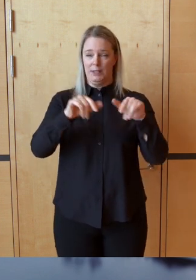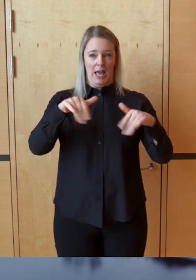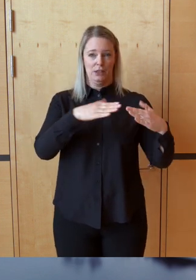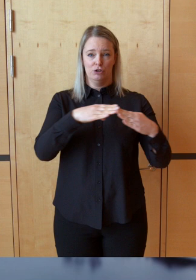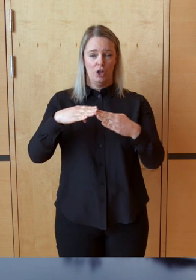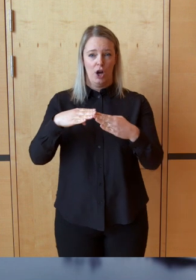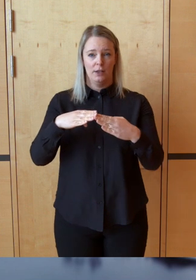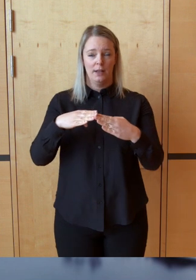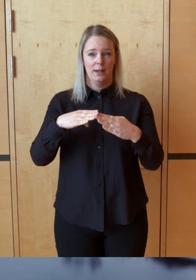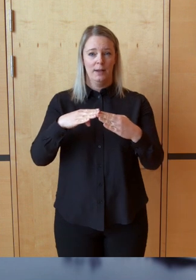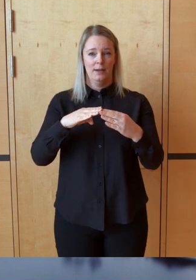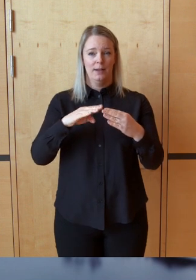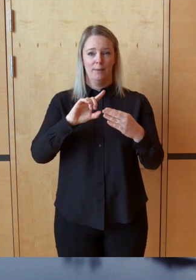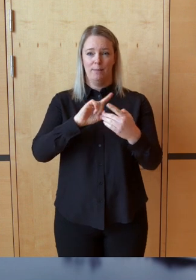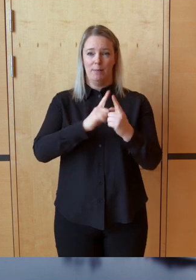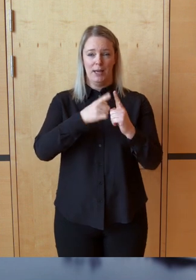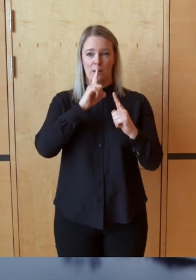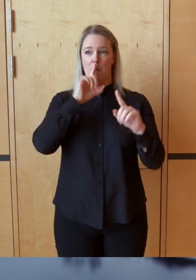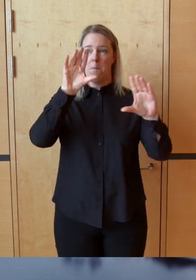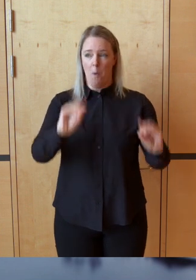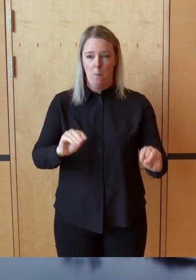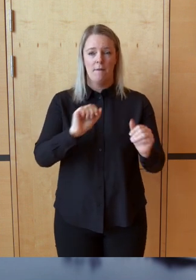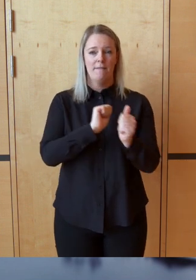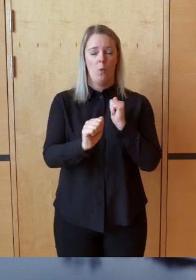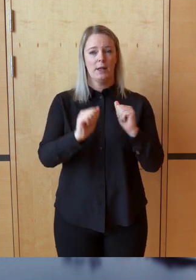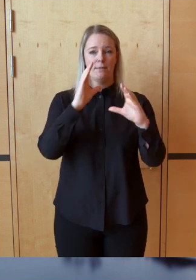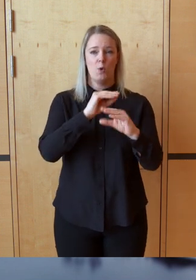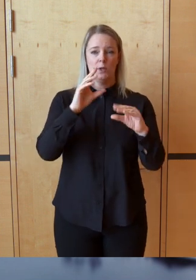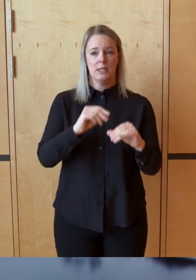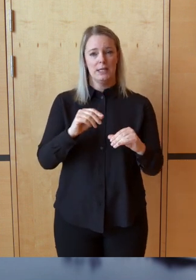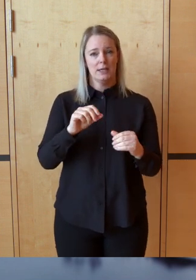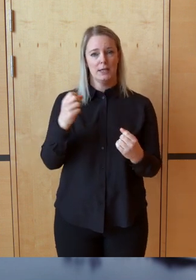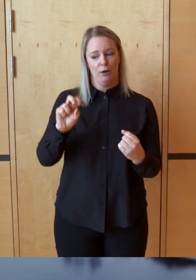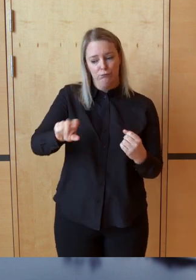Så mycket tystare att man inte ska kunna få spela musik i sin bil till exempel Vi har ju levande